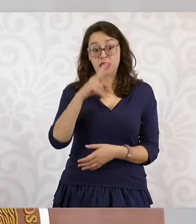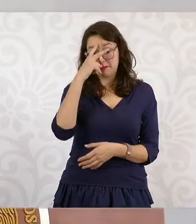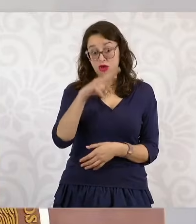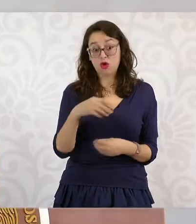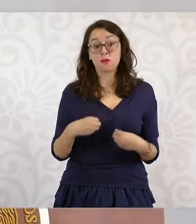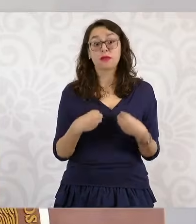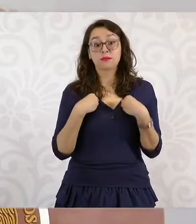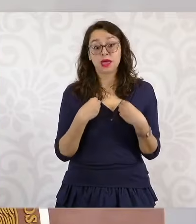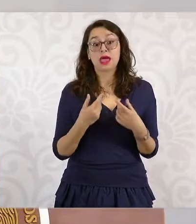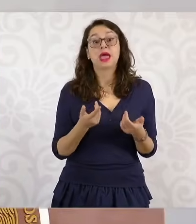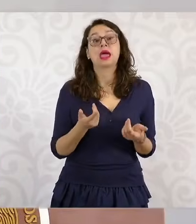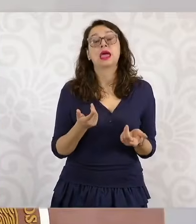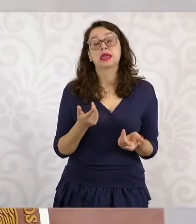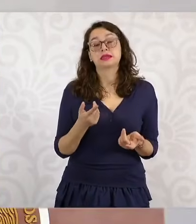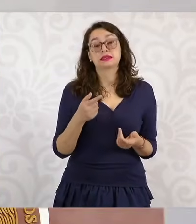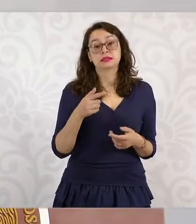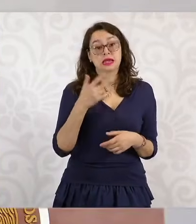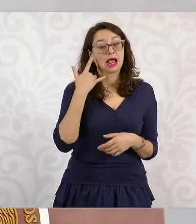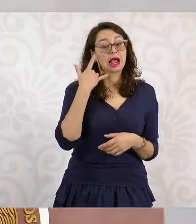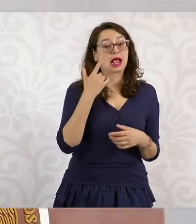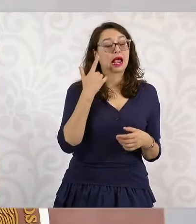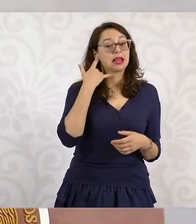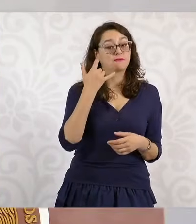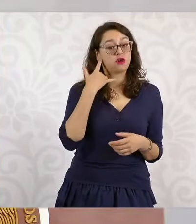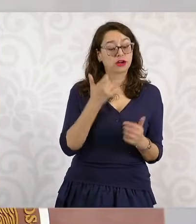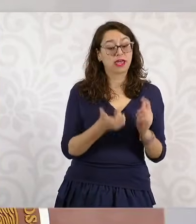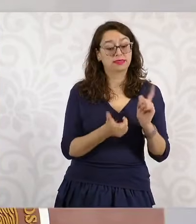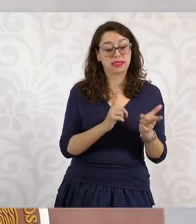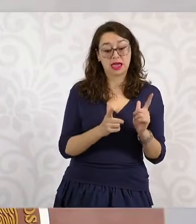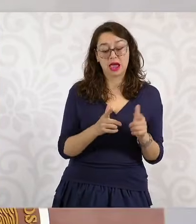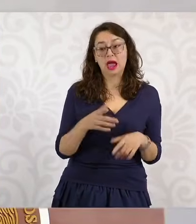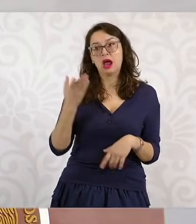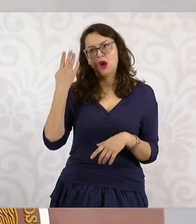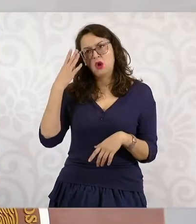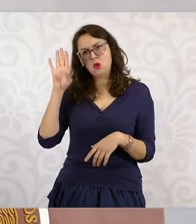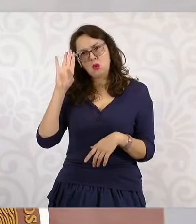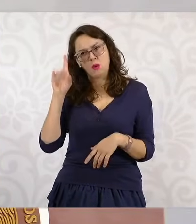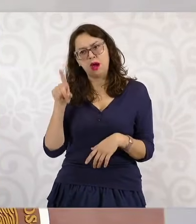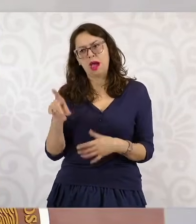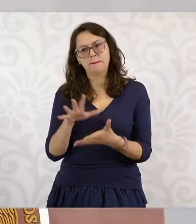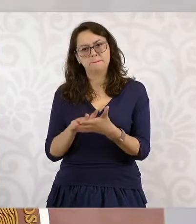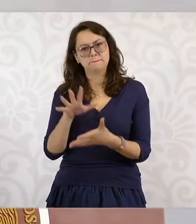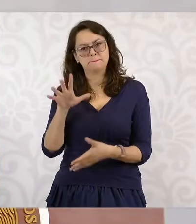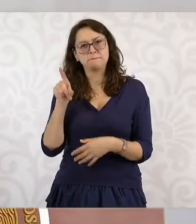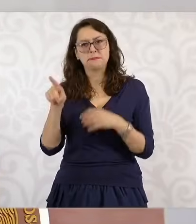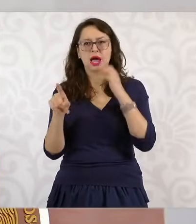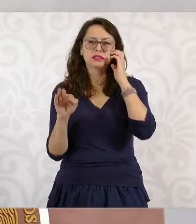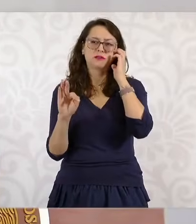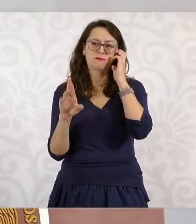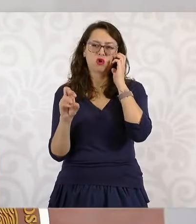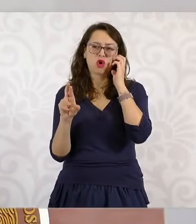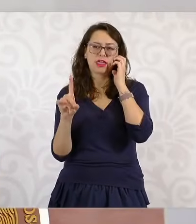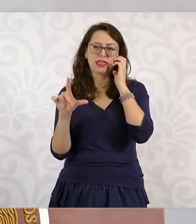cubanos están en Florida, muchos puertorriqueños son Florida y y Nueva York y también Pennsylvania,